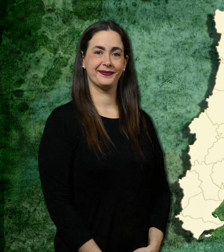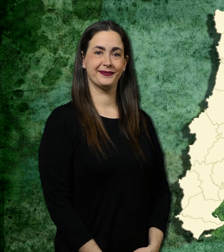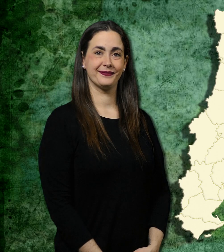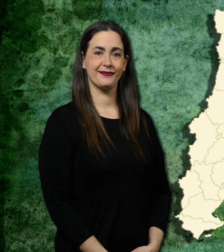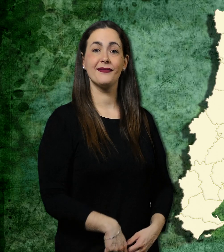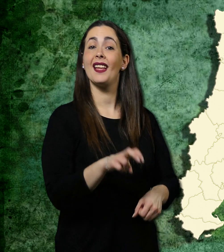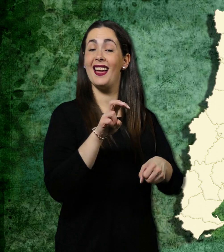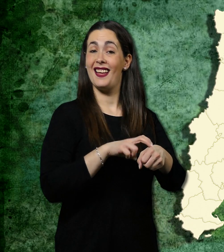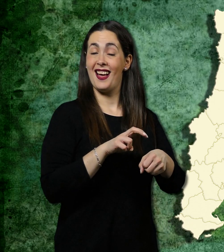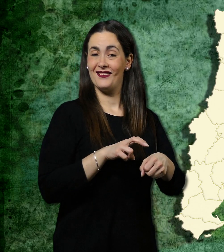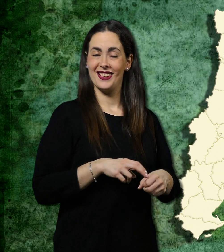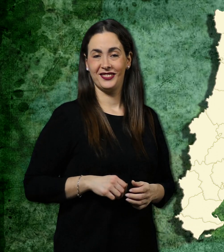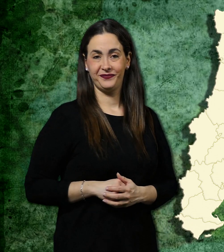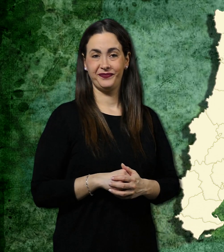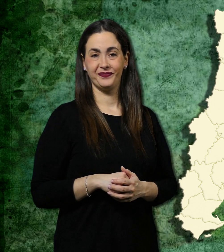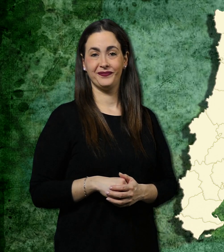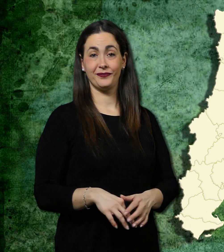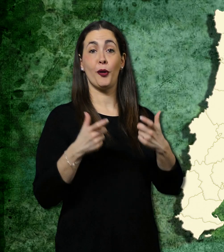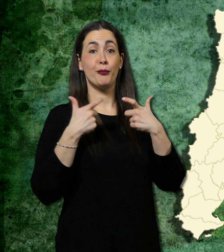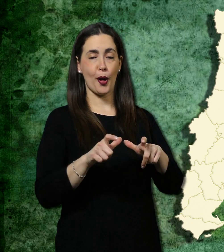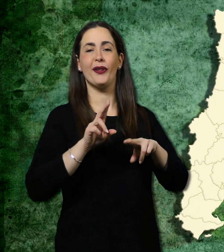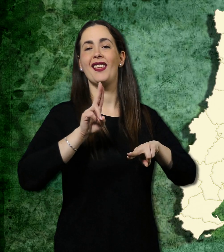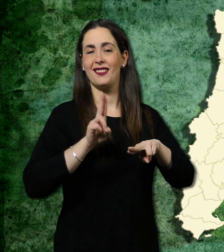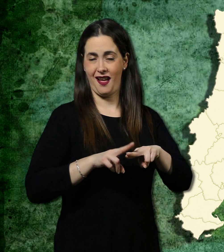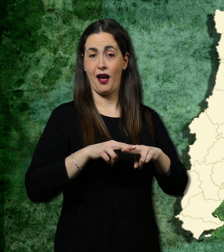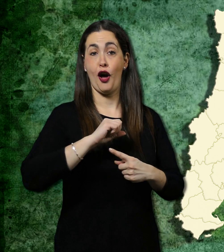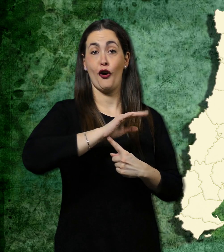CALAFELL Província de Tarragona